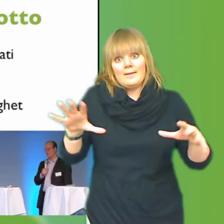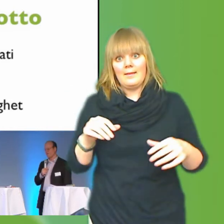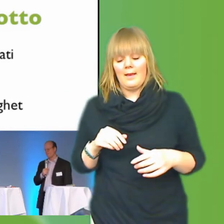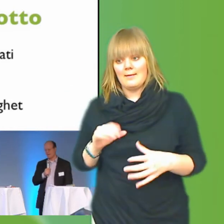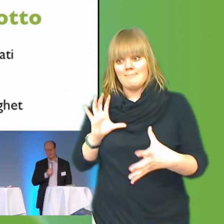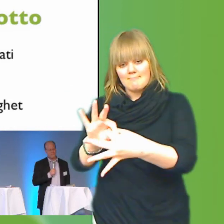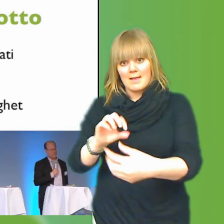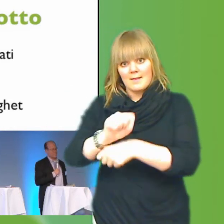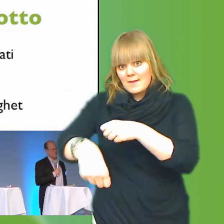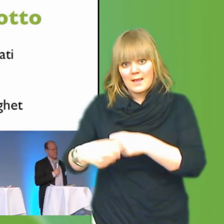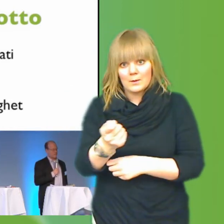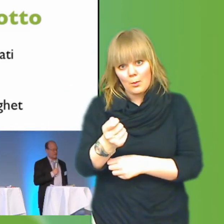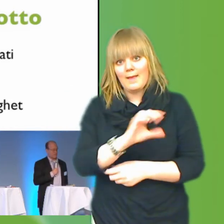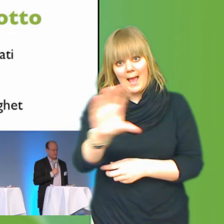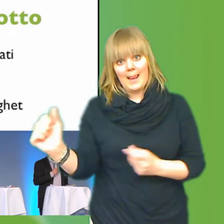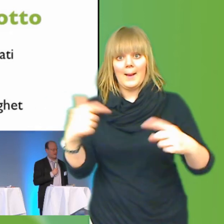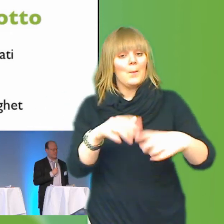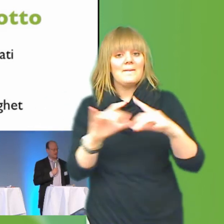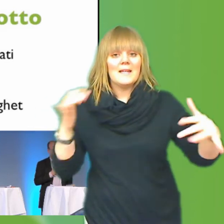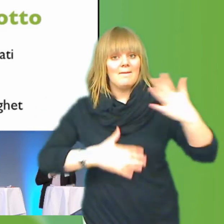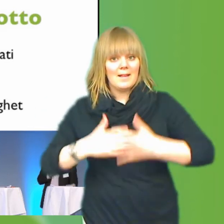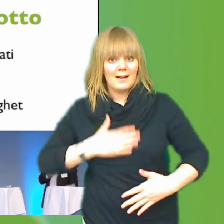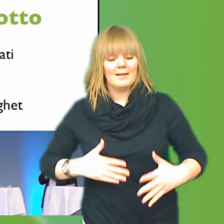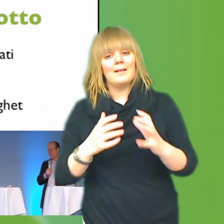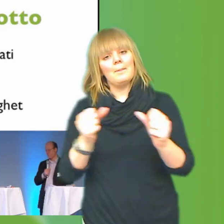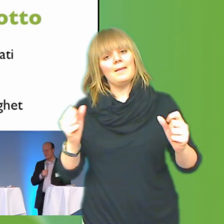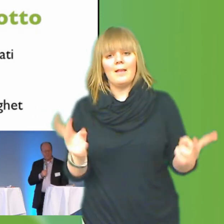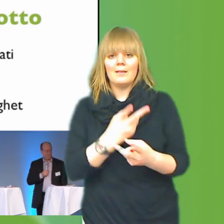vilja, men för att få en tydlighet tog vi fram